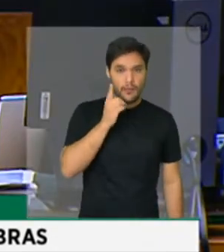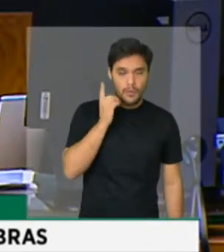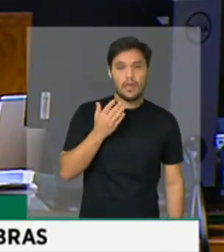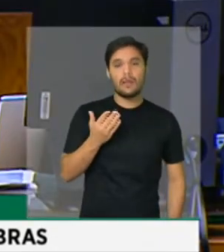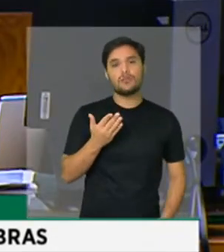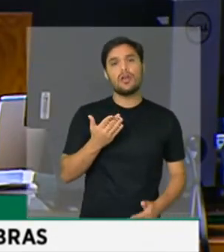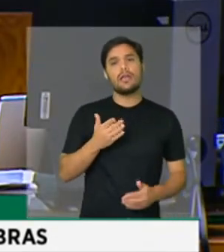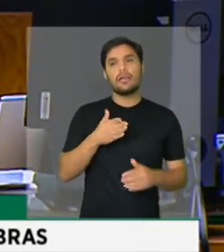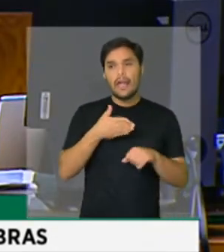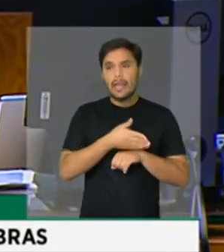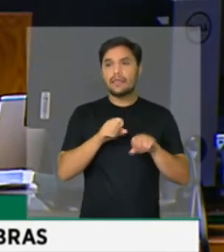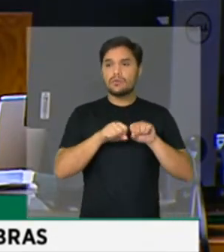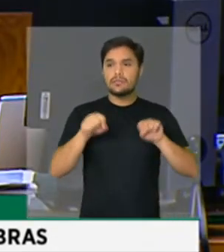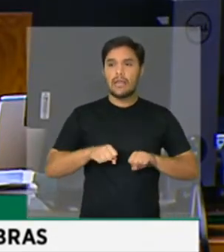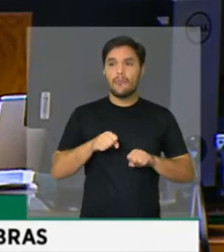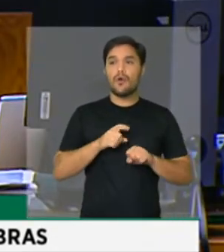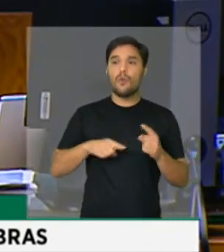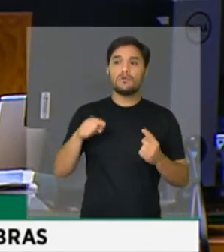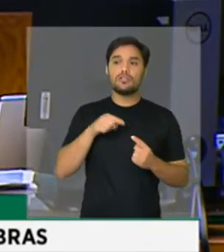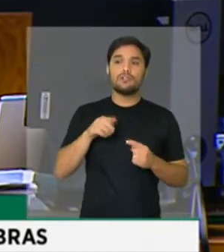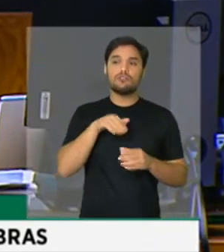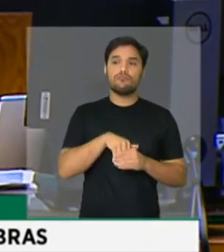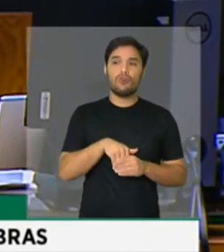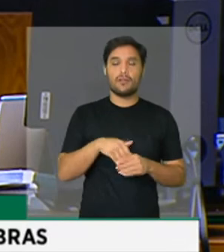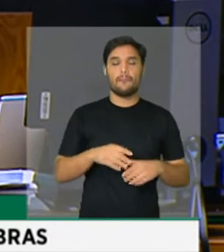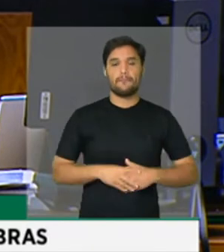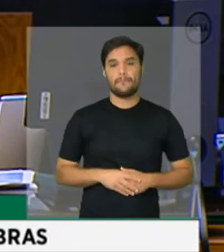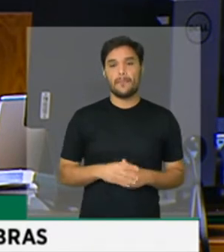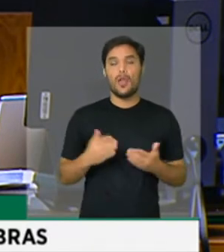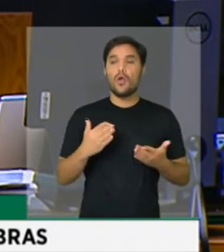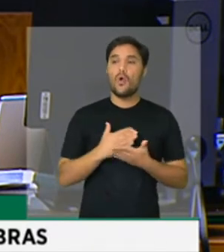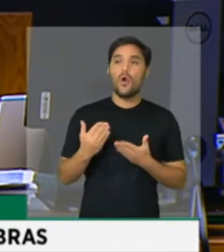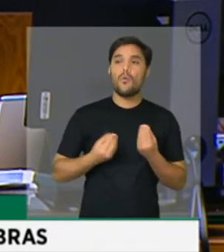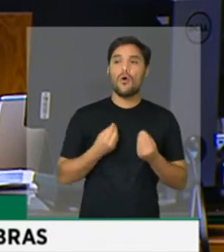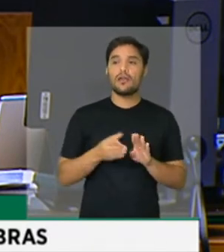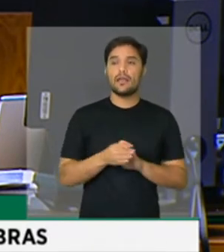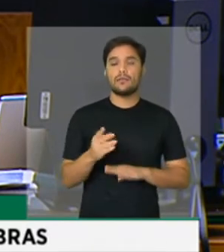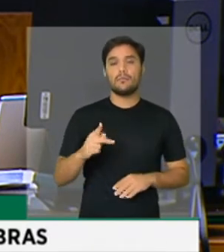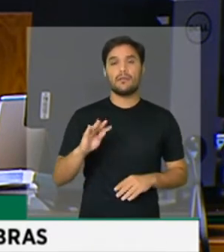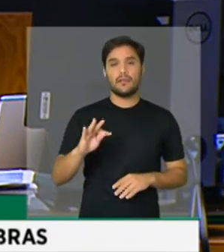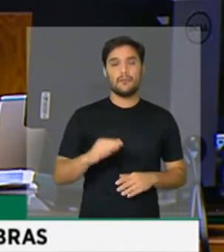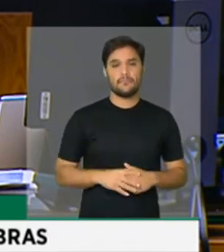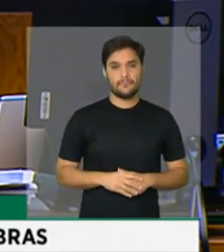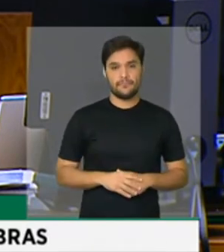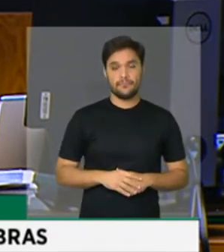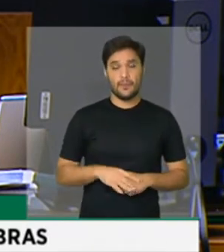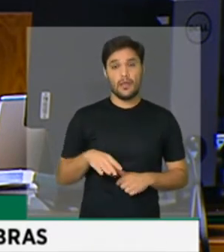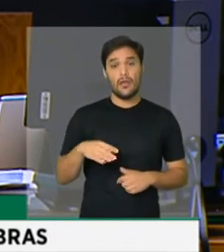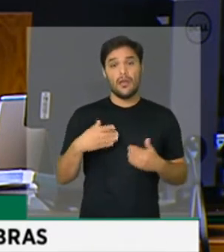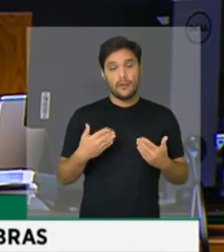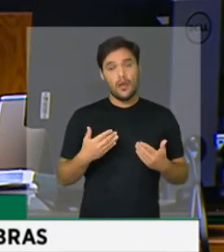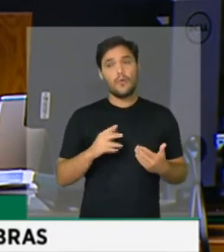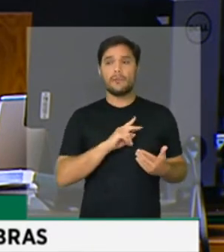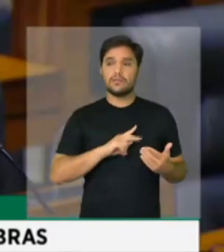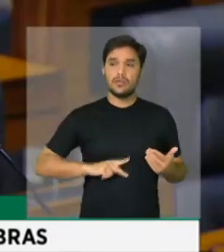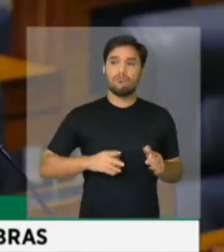FUNDAMENTAL O NÃO ATENDIMENTO AOS PRESSUPOSTOS CONSTITUCIONAIS DAS EMENDAS PARLAMENTARES O PSL ORIENTA SIM.